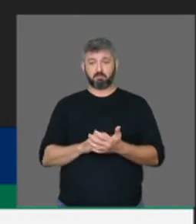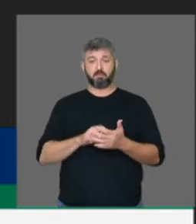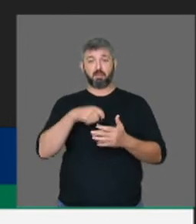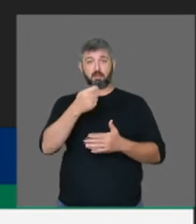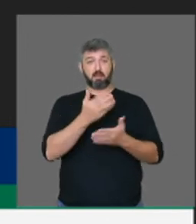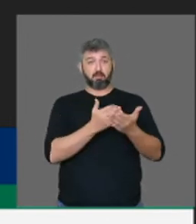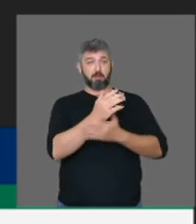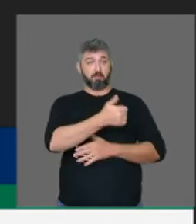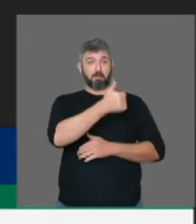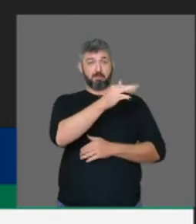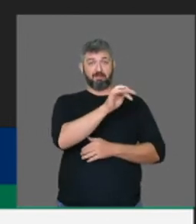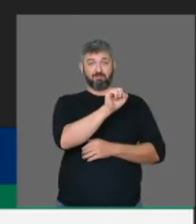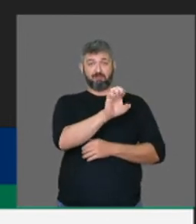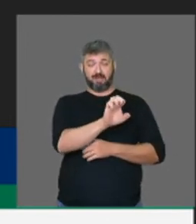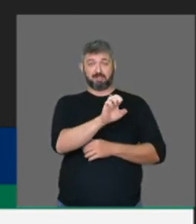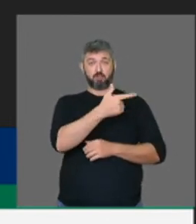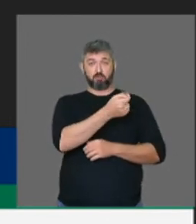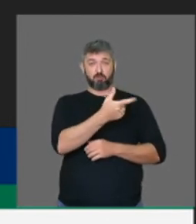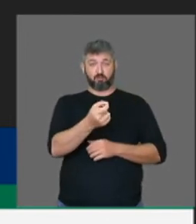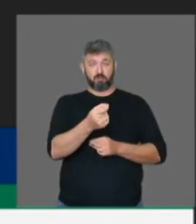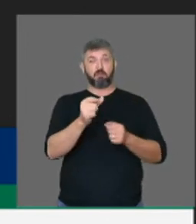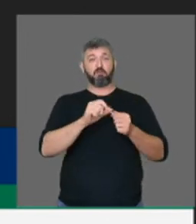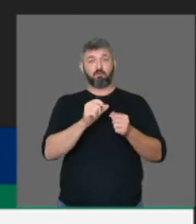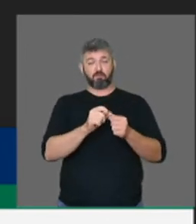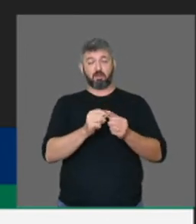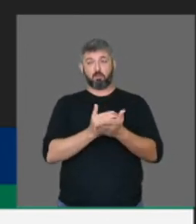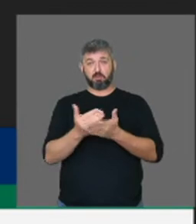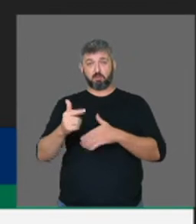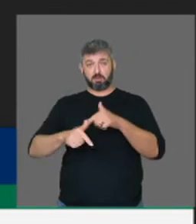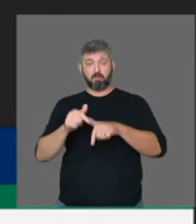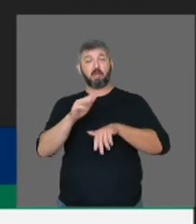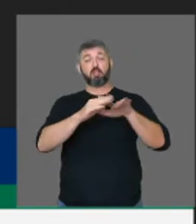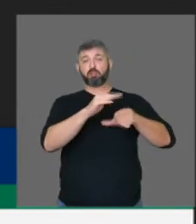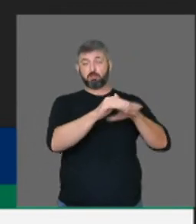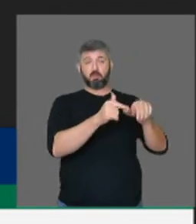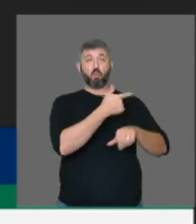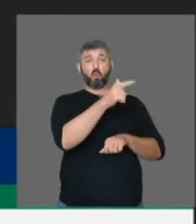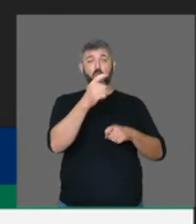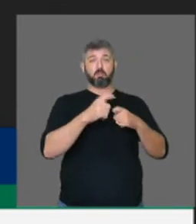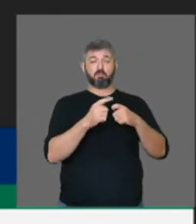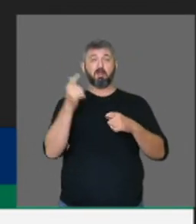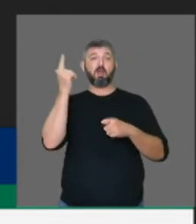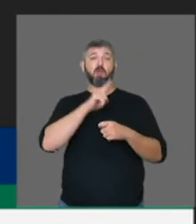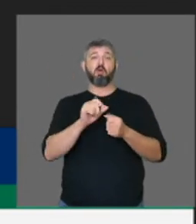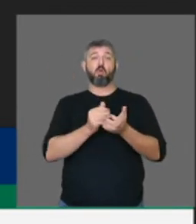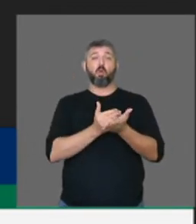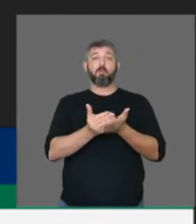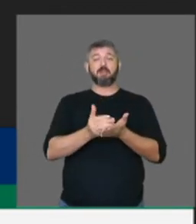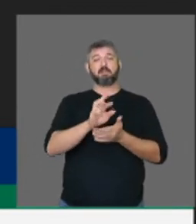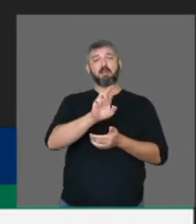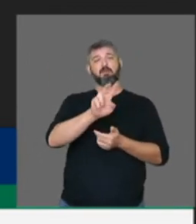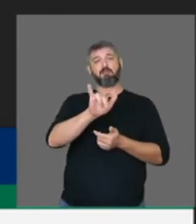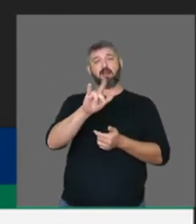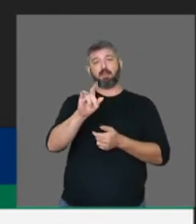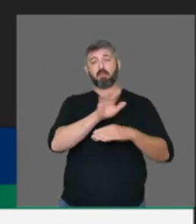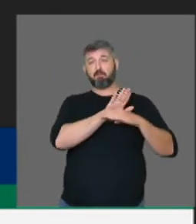PRIMEIRA FASE REVALIDA 2020 FORMADOS NO EXTERIOR QUE ESTÃO PRONTOS PARA AJUDAR O PARA QUE POSSAM ATUAR E O CHAMAMENTO DOS DEMAIS MÉDICOS